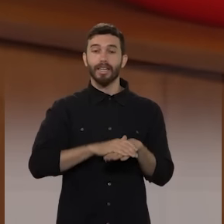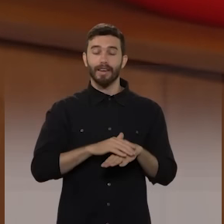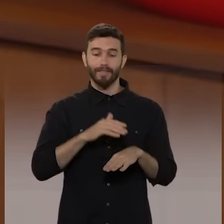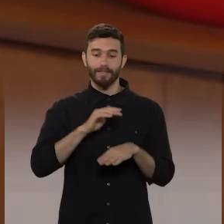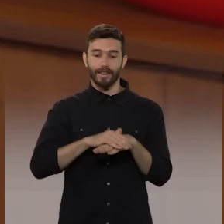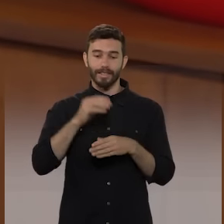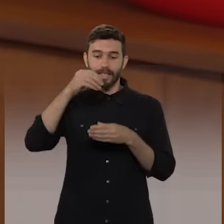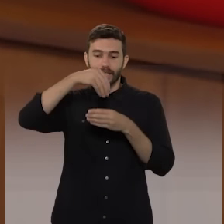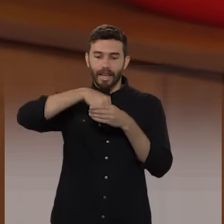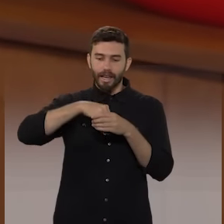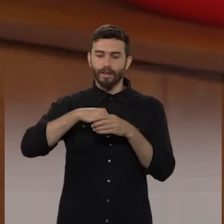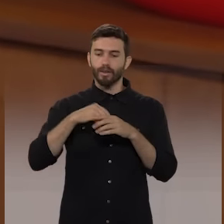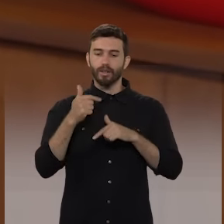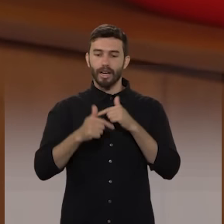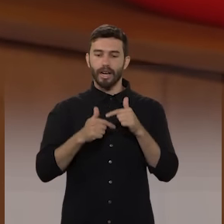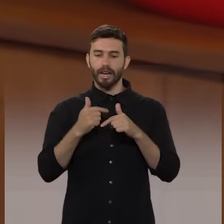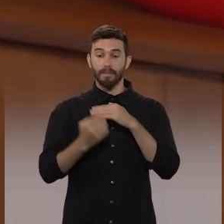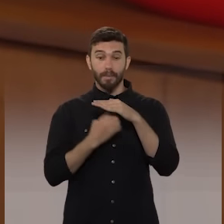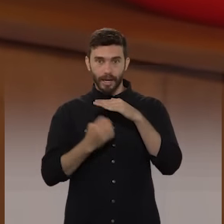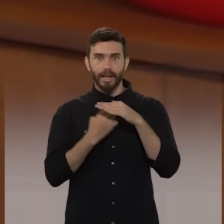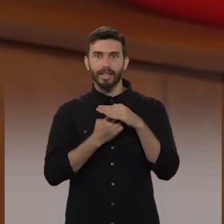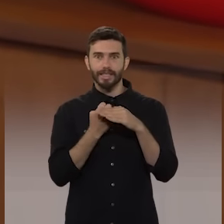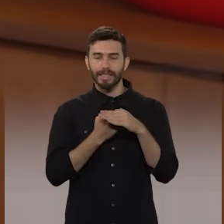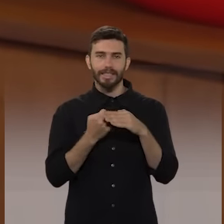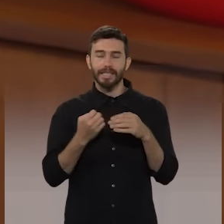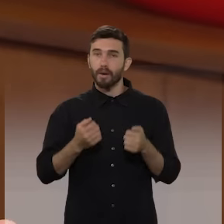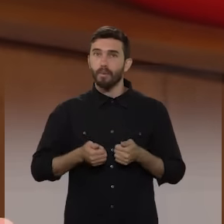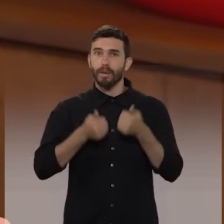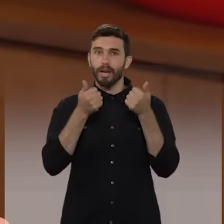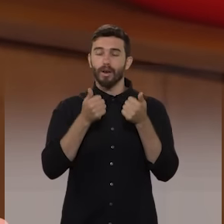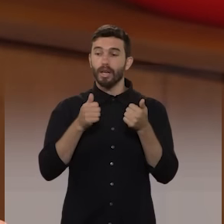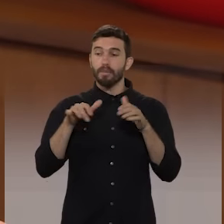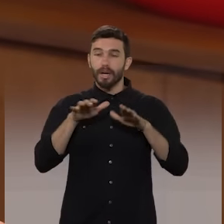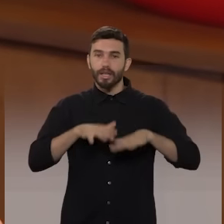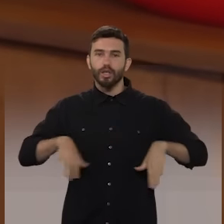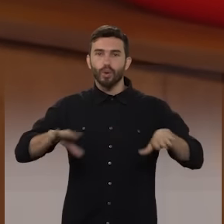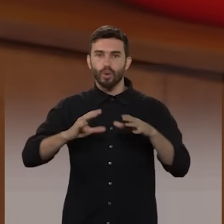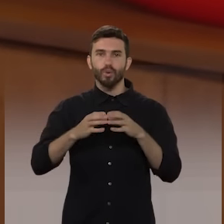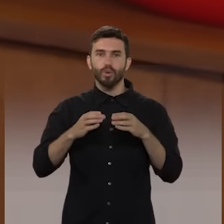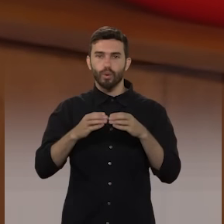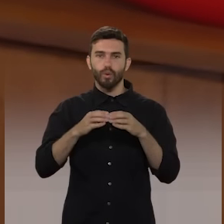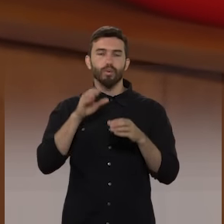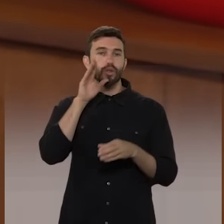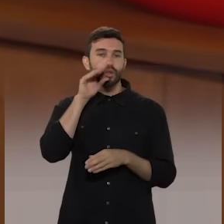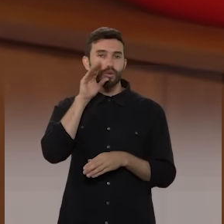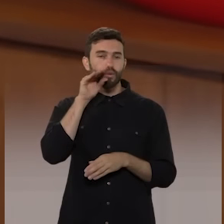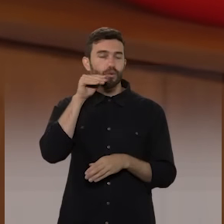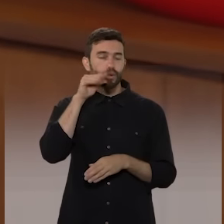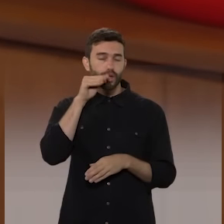da empresa para que os nossos colaboradores consigam levar isso para fora e disseminem